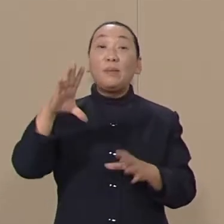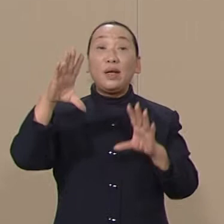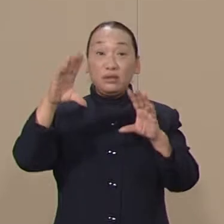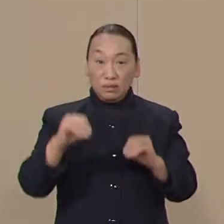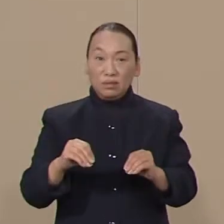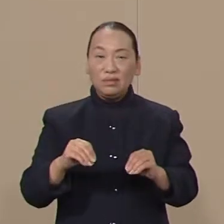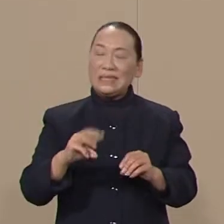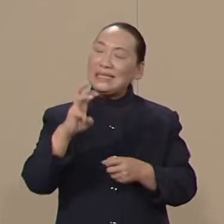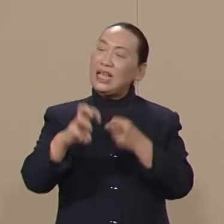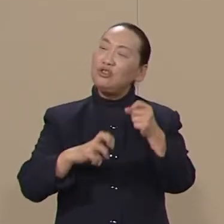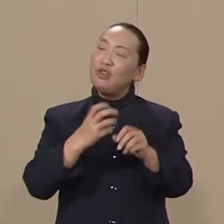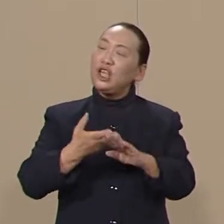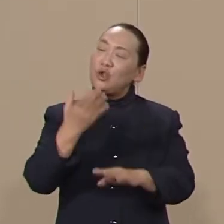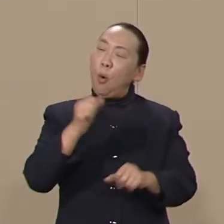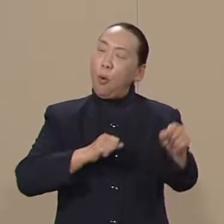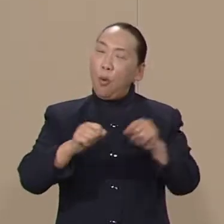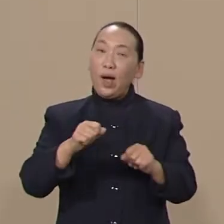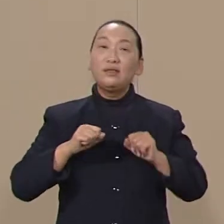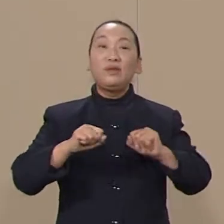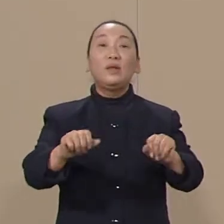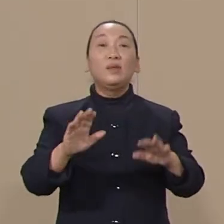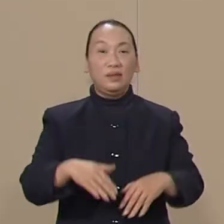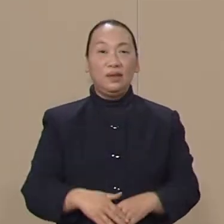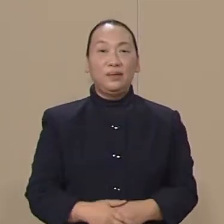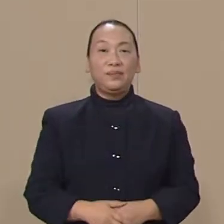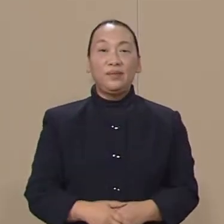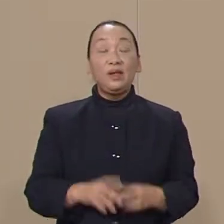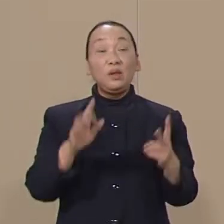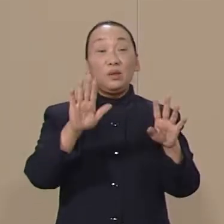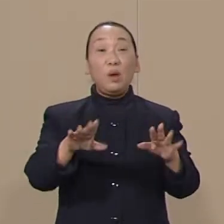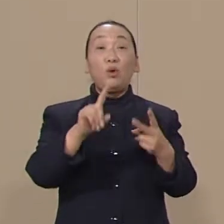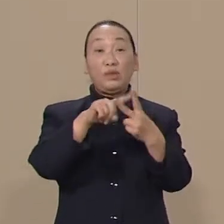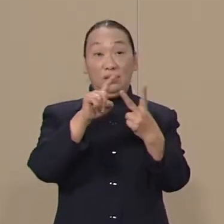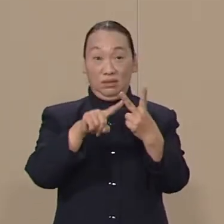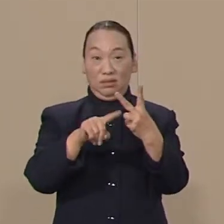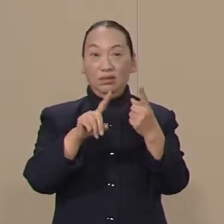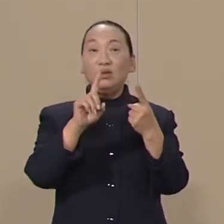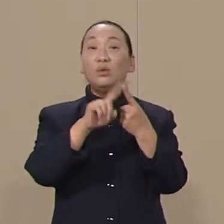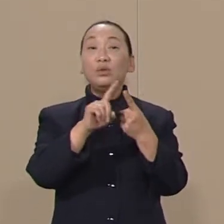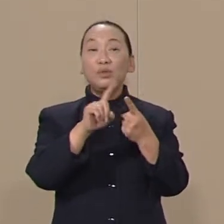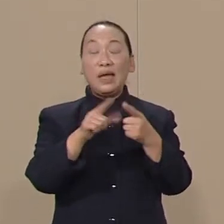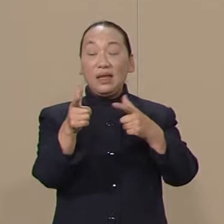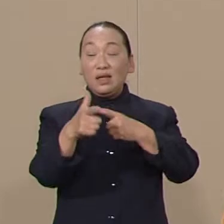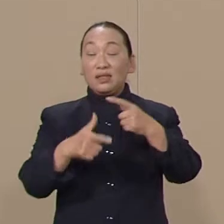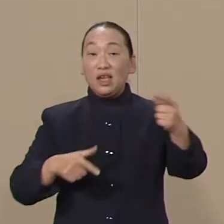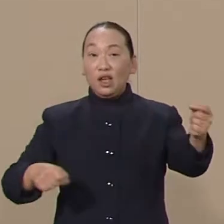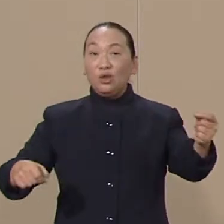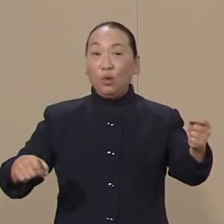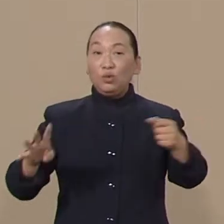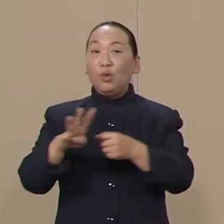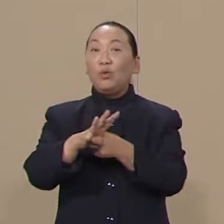今２つやっています １つは脱原発全国行脚で 全国の原発を回っています